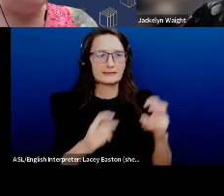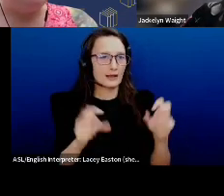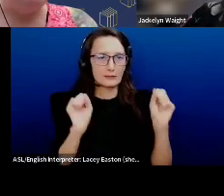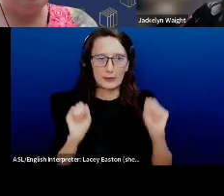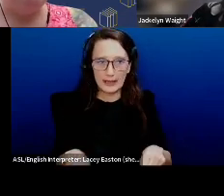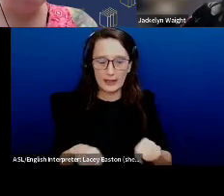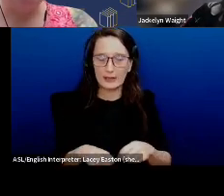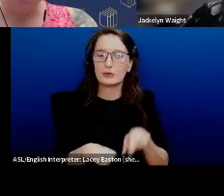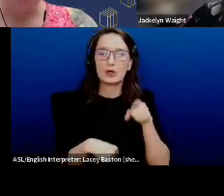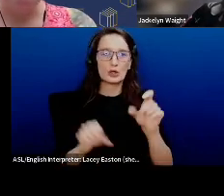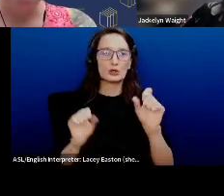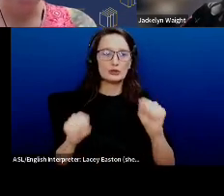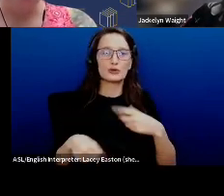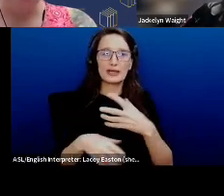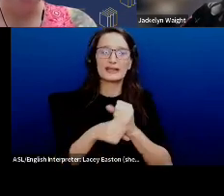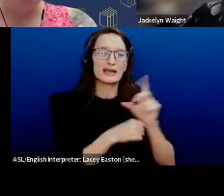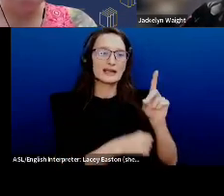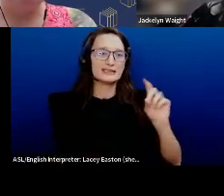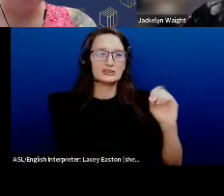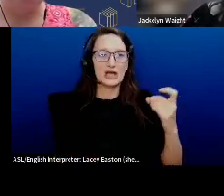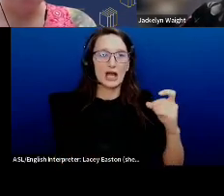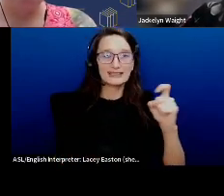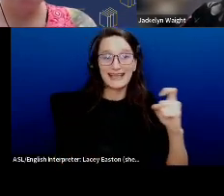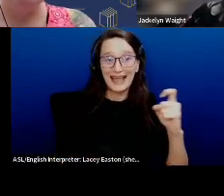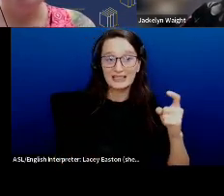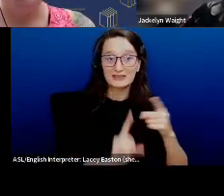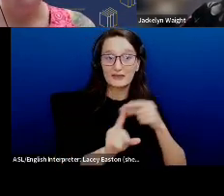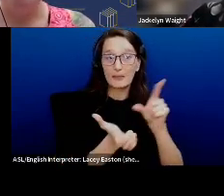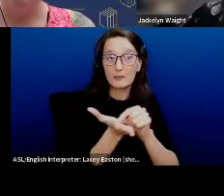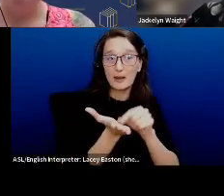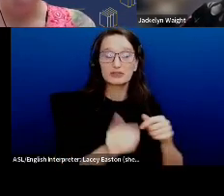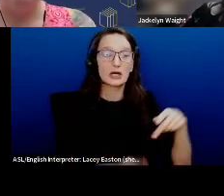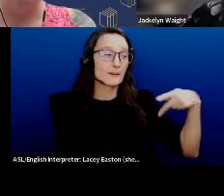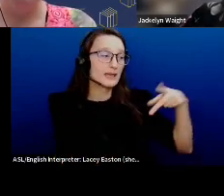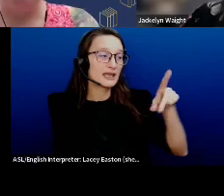DOCX del editor, un PDF del editor, que generalmente está listo para imprimir,